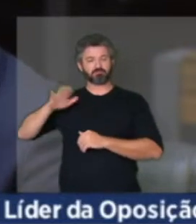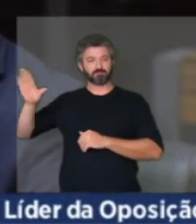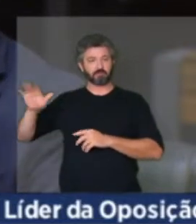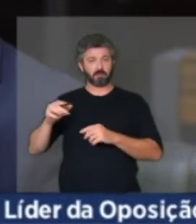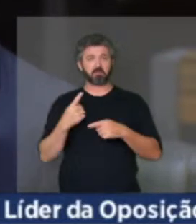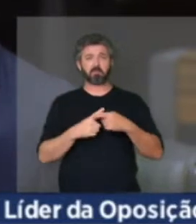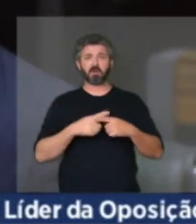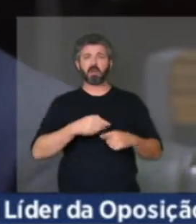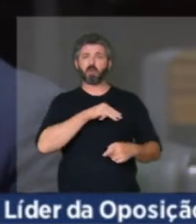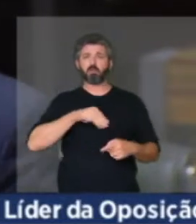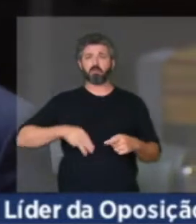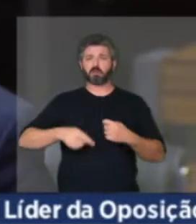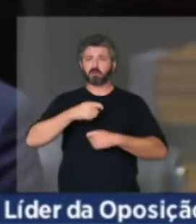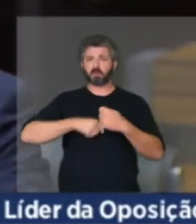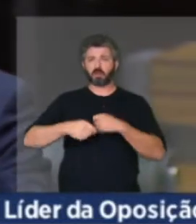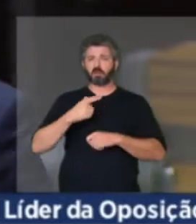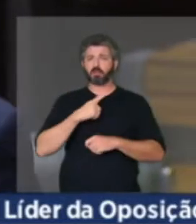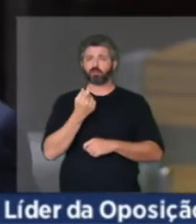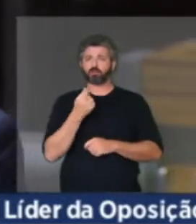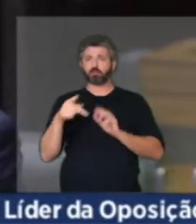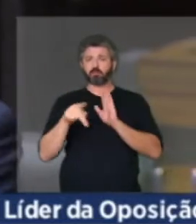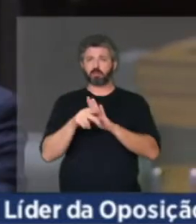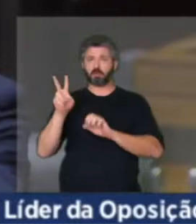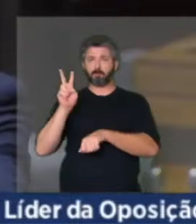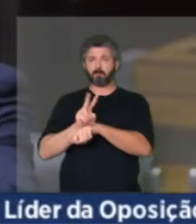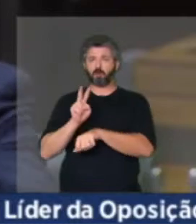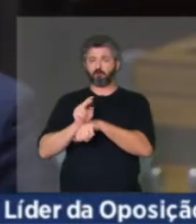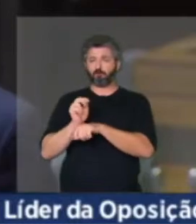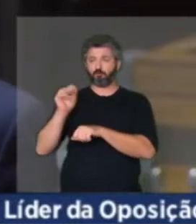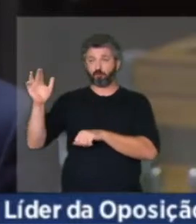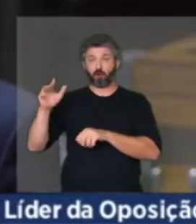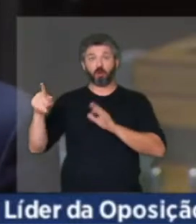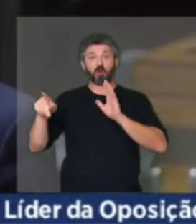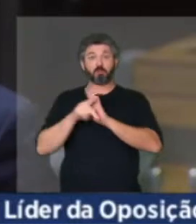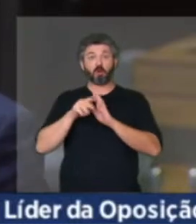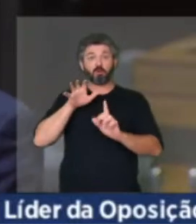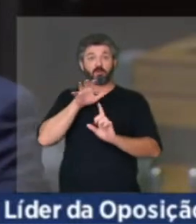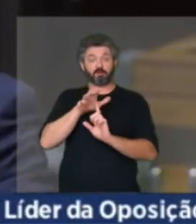NOS SEUS BENS PROTEGIDOS DOS EFEITOS... DO DESASTRE DE SUA PRÓPRIA GESTÃO MAIS DO QUE